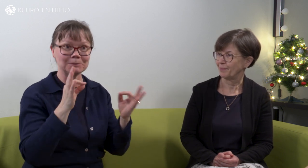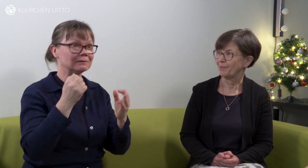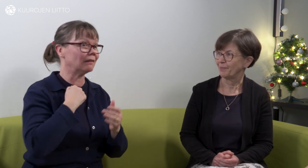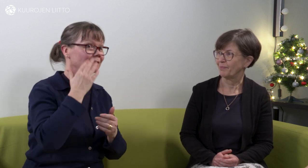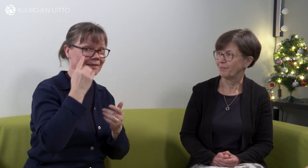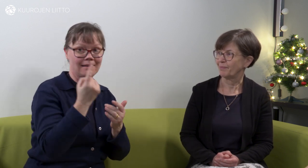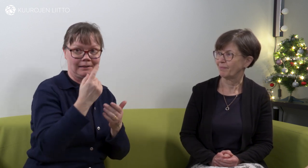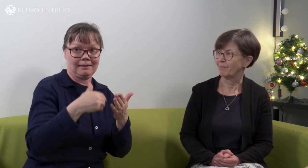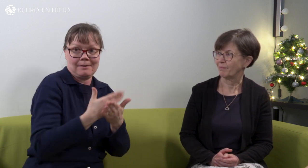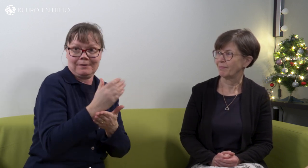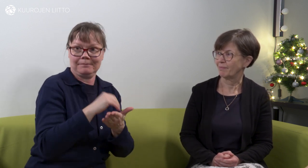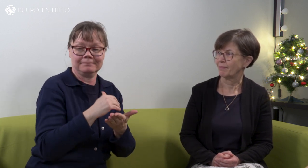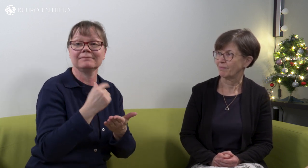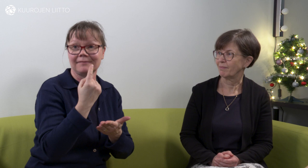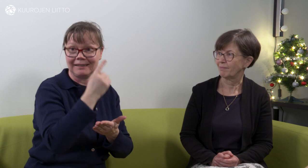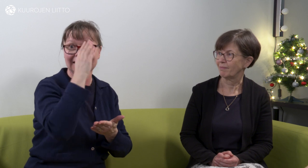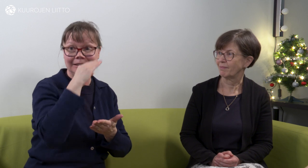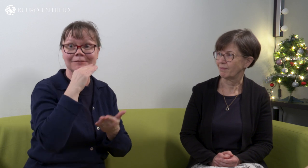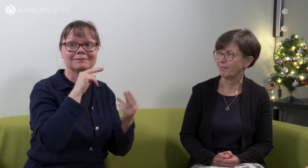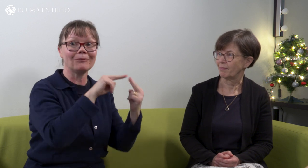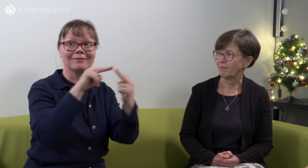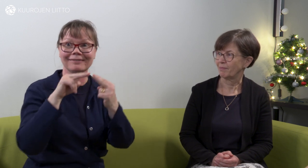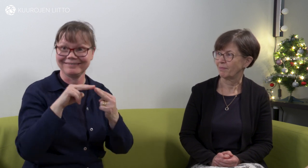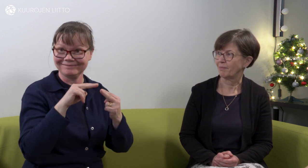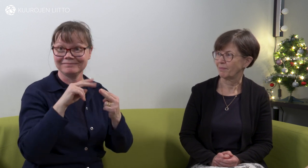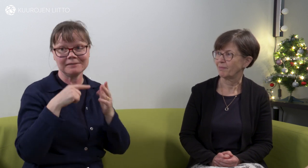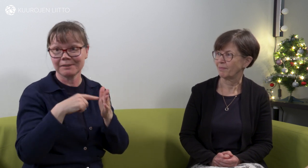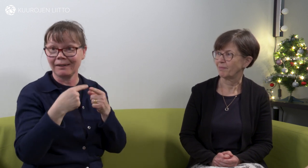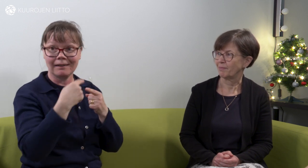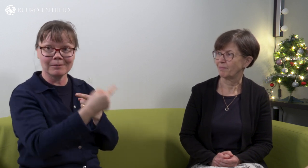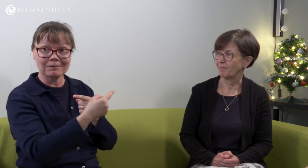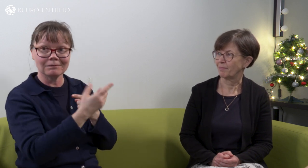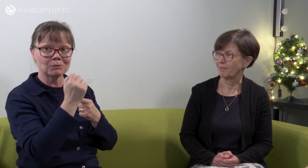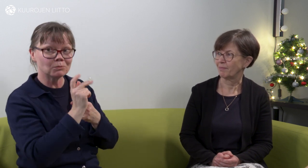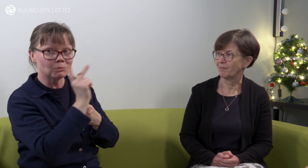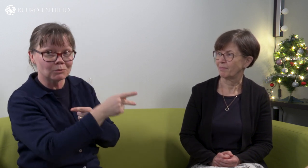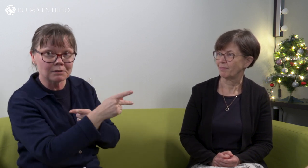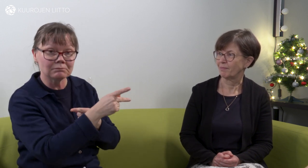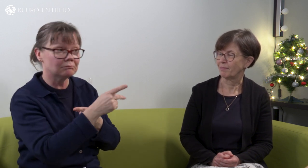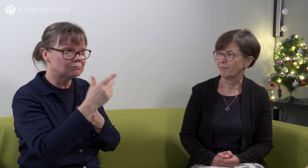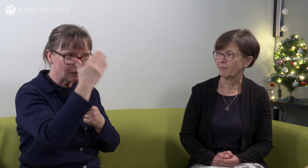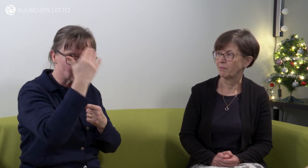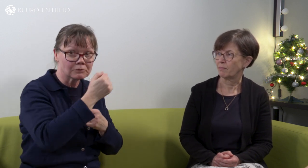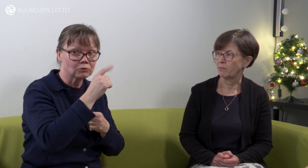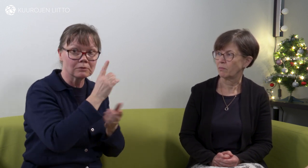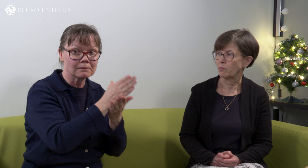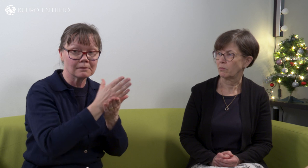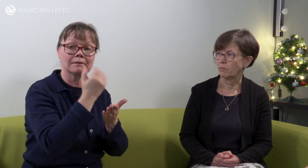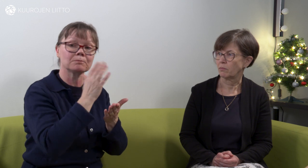Tämän vuoksi ihmiskontakteilla on suuri merkitys kuurojen tiedonsaannissa. Voitte kysyä esimerkiksi naapuriltanne, tietävätkö he jotain uutta -